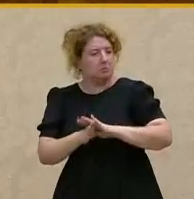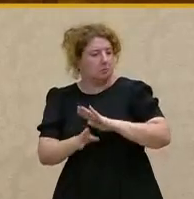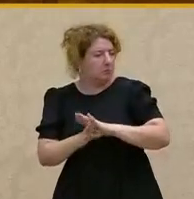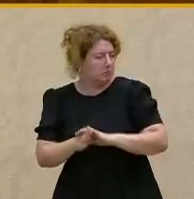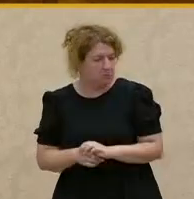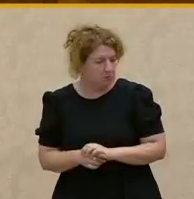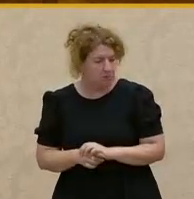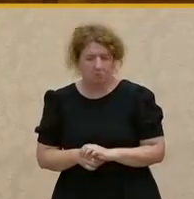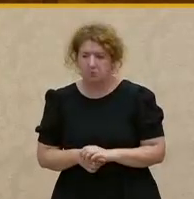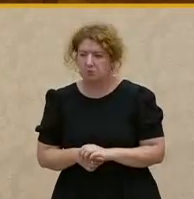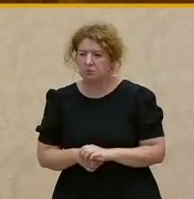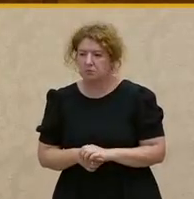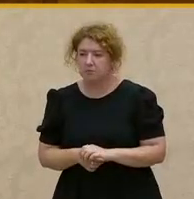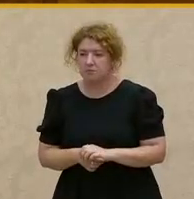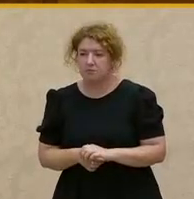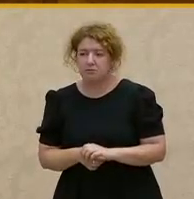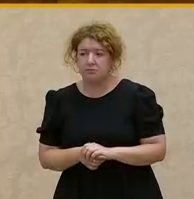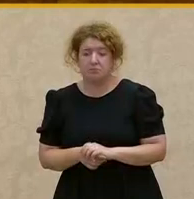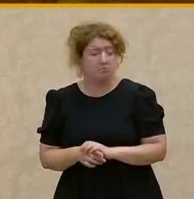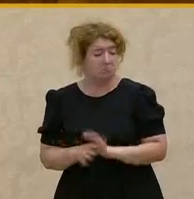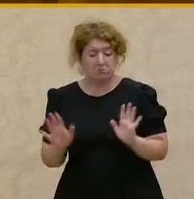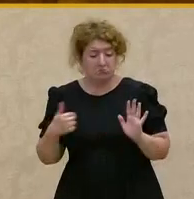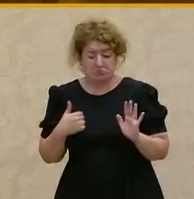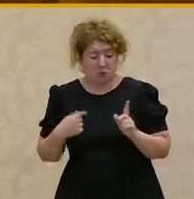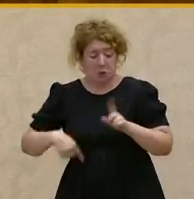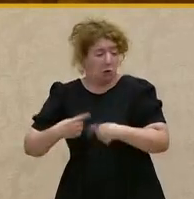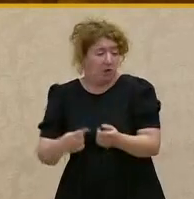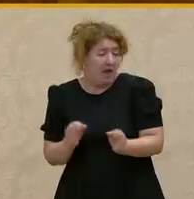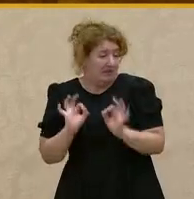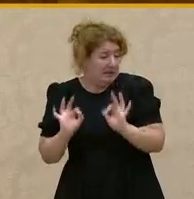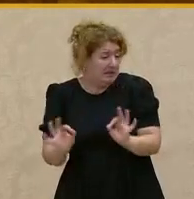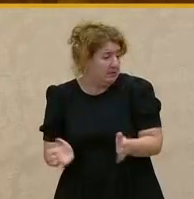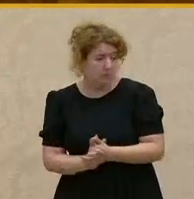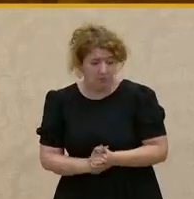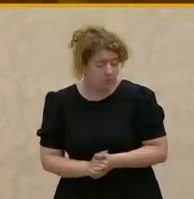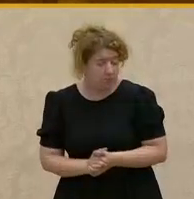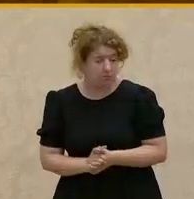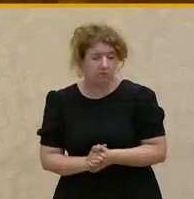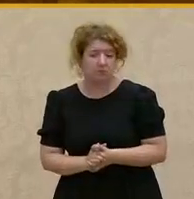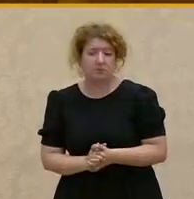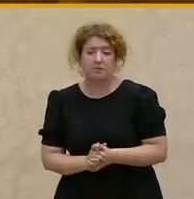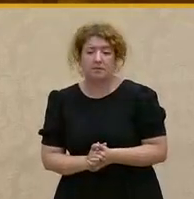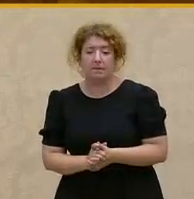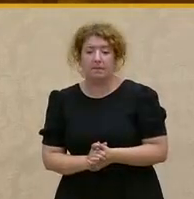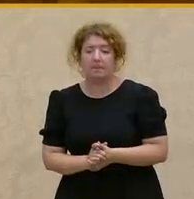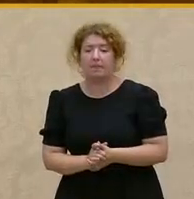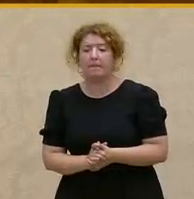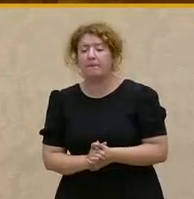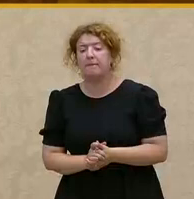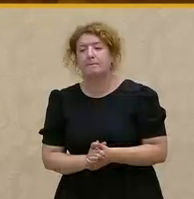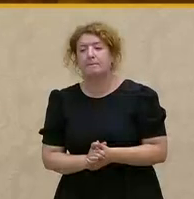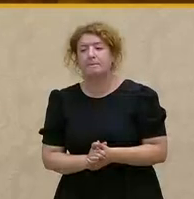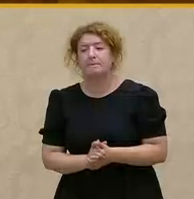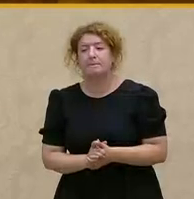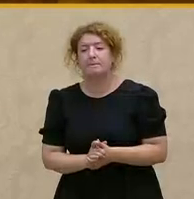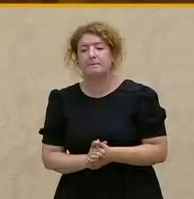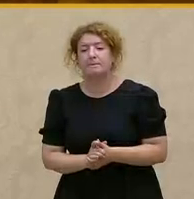voy siguiendo. Y mi día a día va siendo este. Ahora, por ejemplo, sí que tengo situaciones de